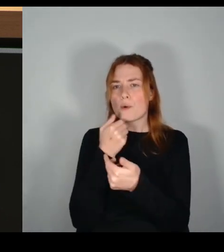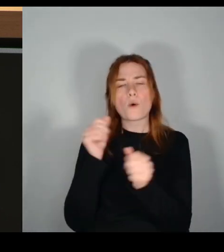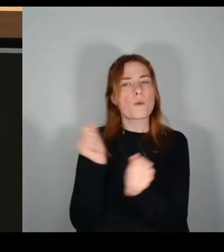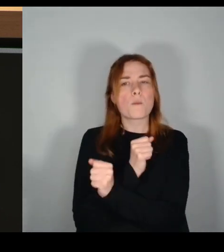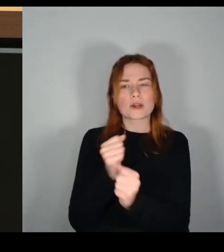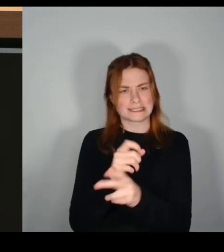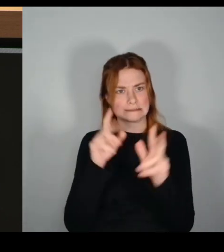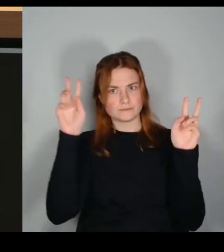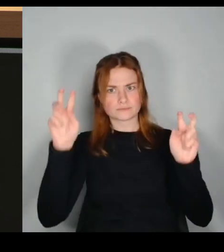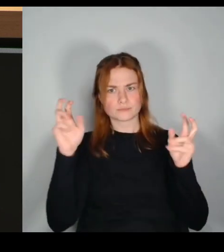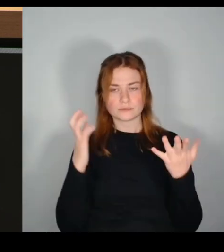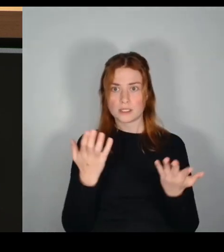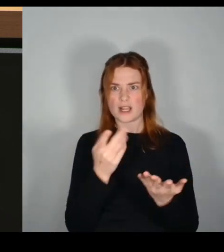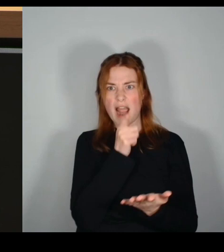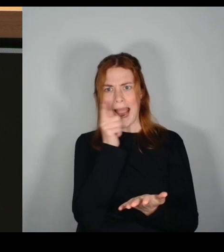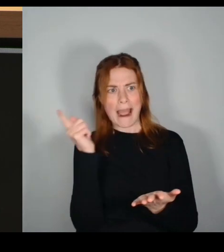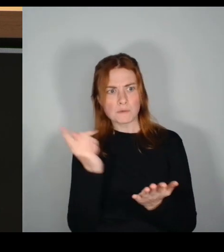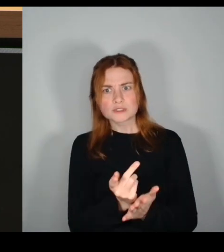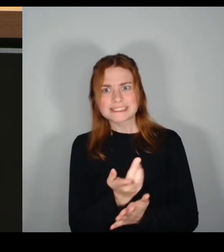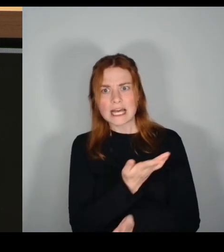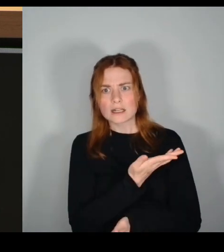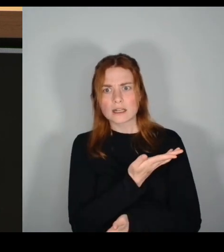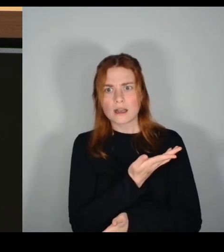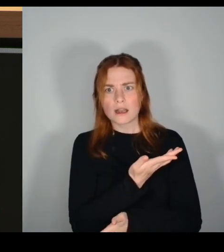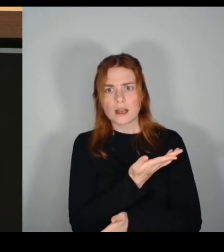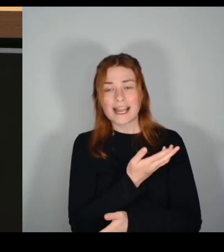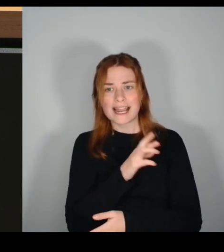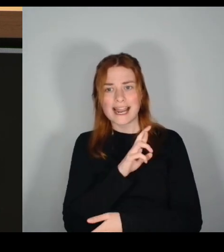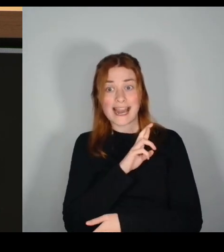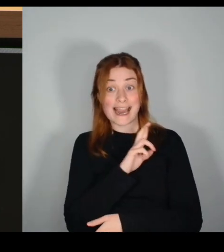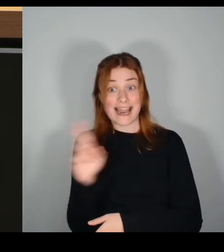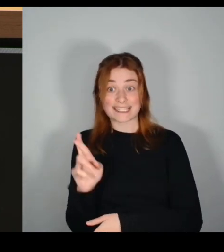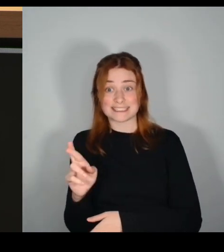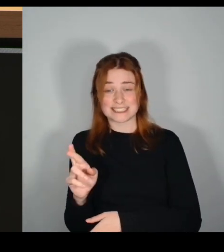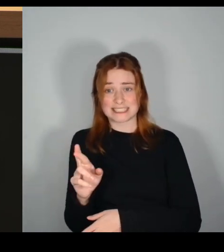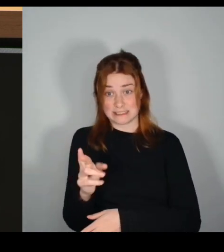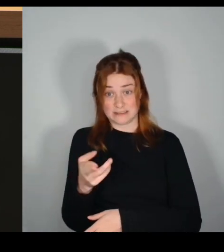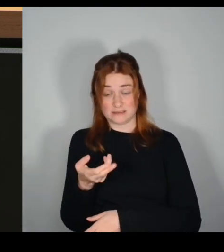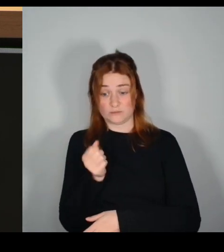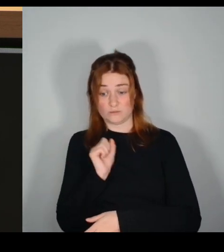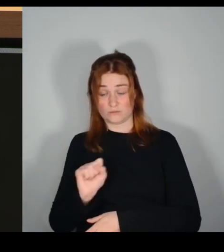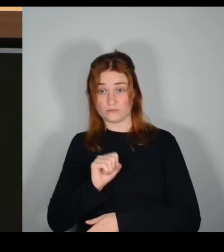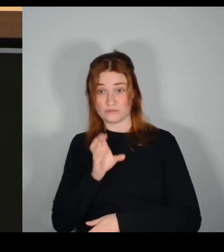Gräff, aber erstens beweisen Sie damit, dass Sie eben nicht in der Lage sind, für ganz Berlin Politik zu machen.